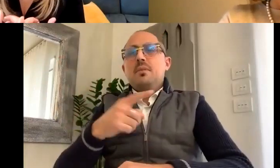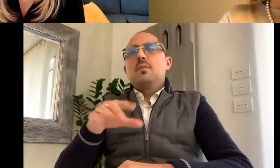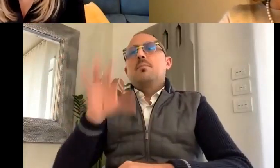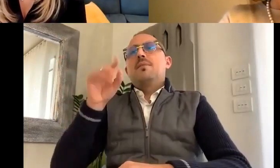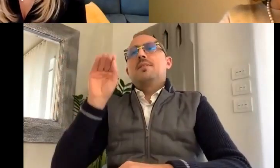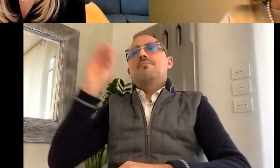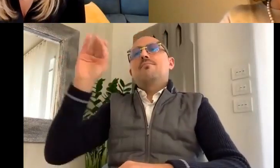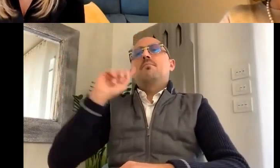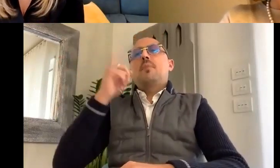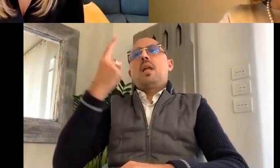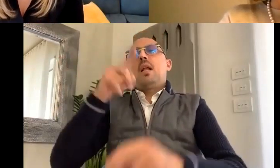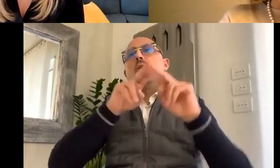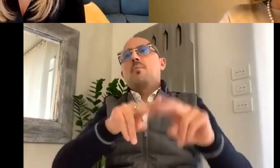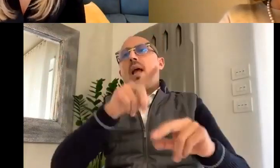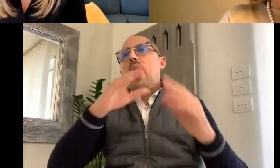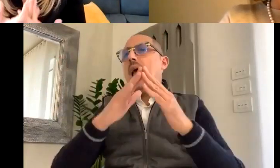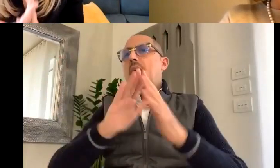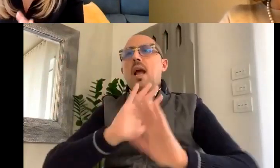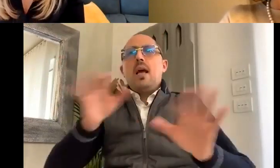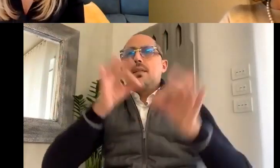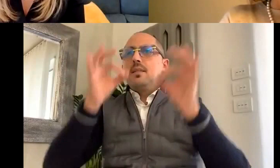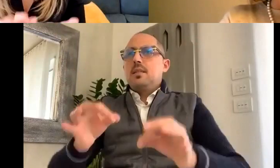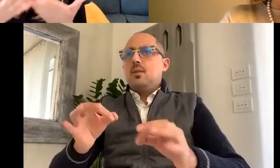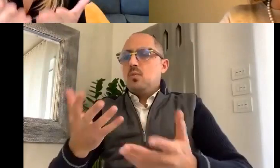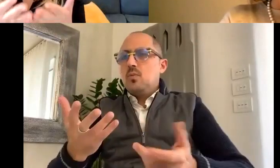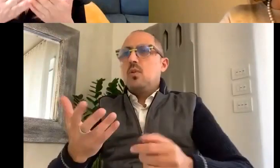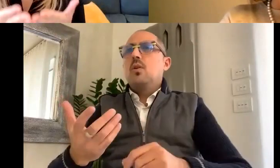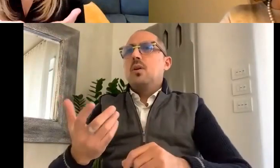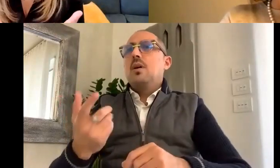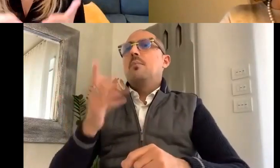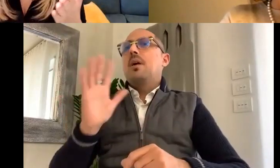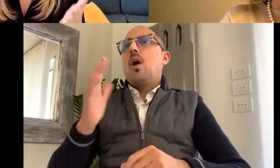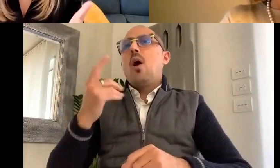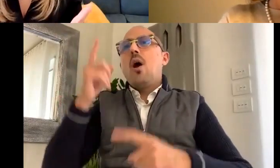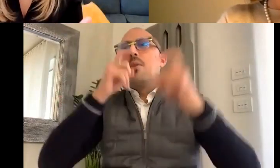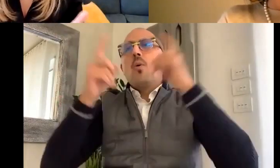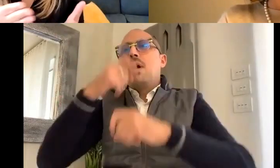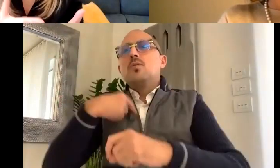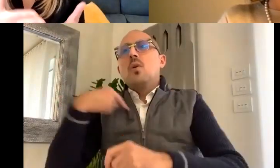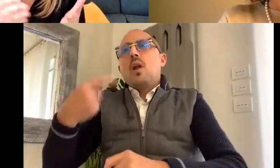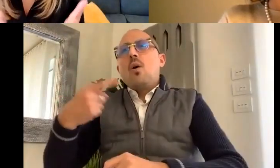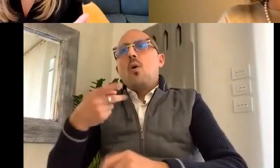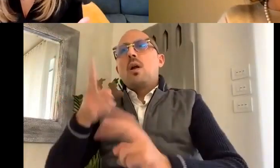hanno una doppia difficoltà. Nel contempo in questo periodo in cui lavorano